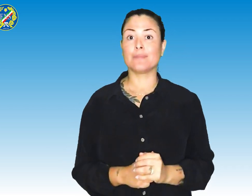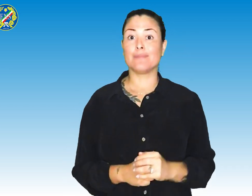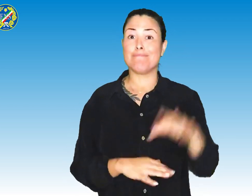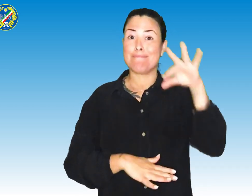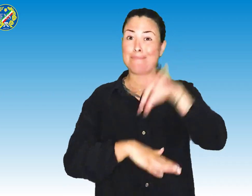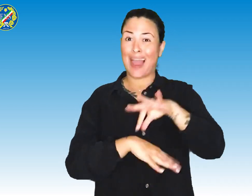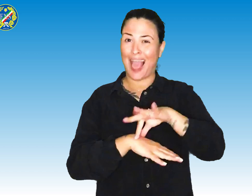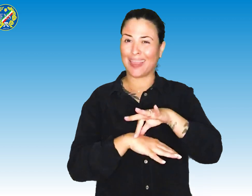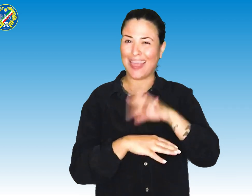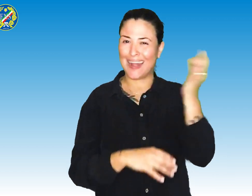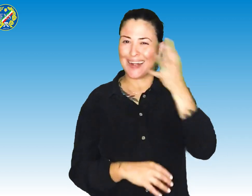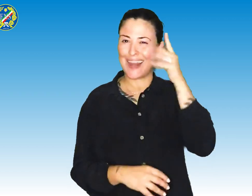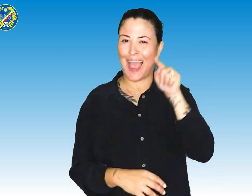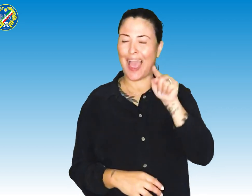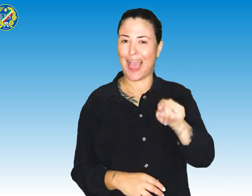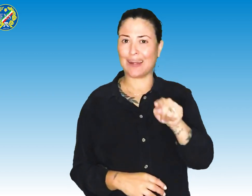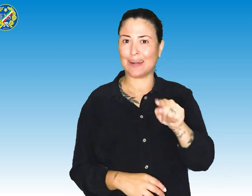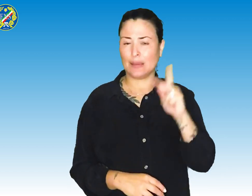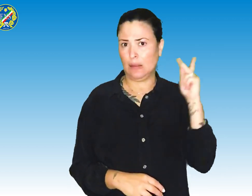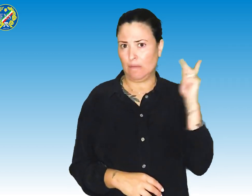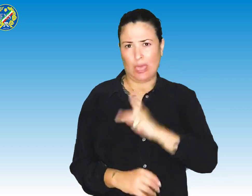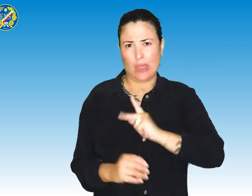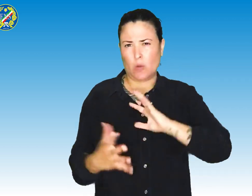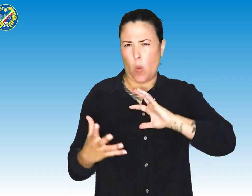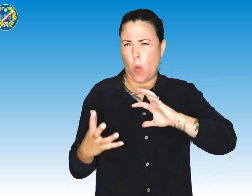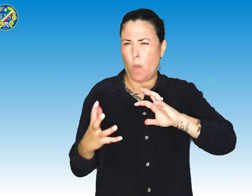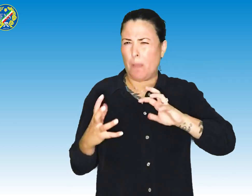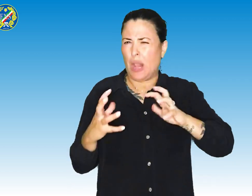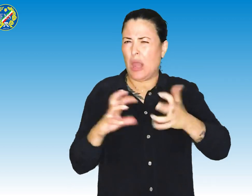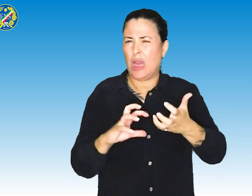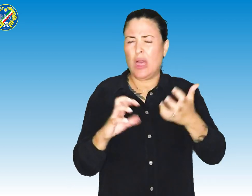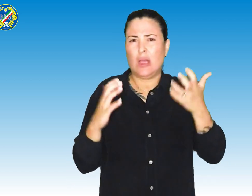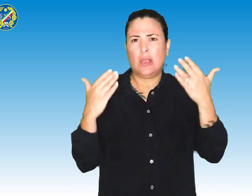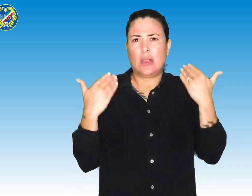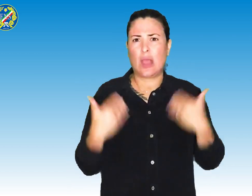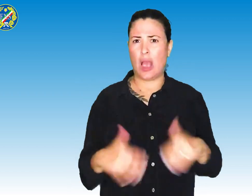Accomunate dalla complessità delle manifestazioni cliniche,